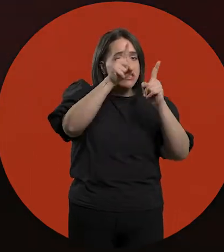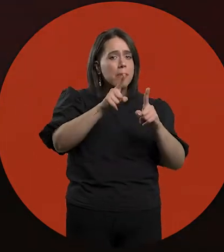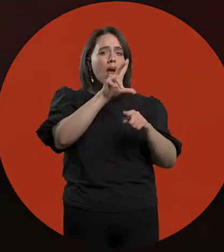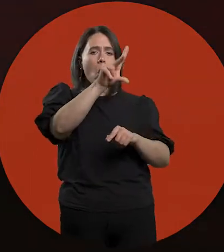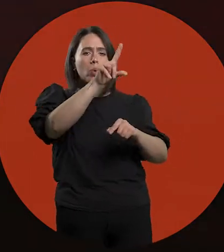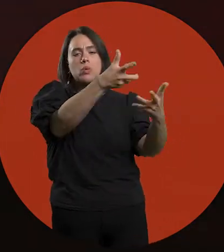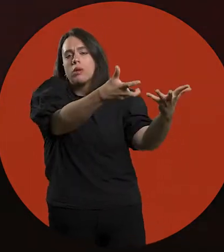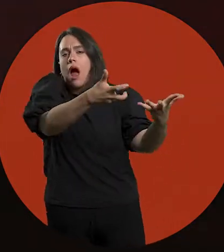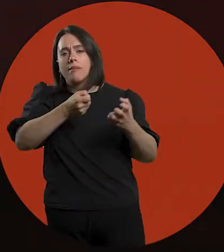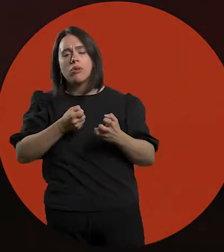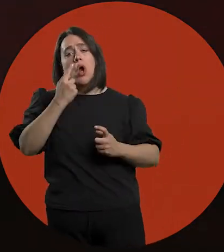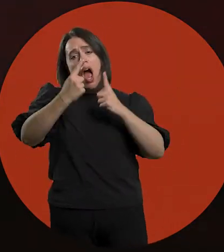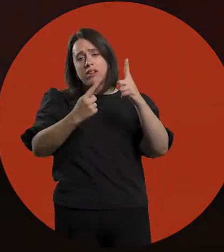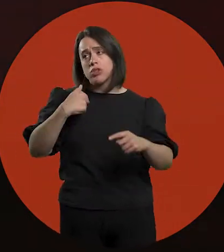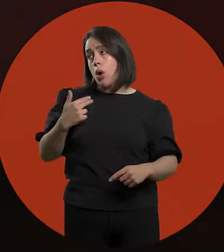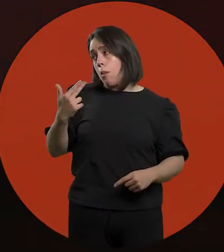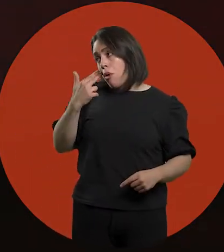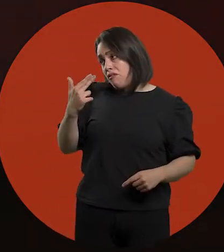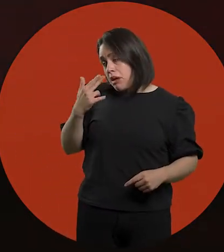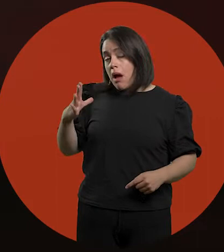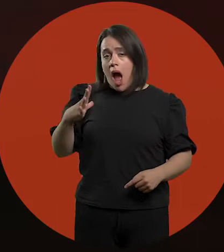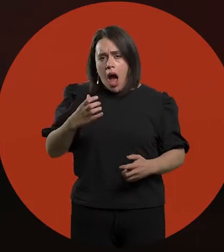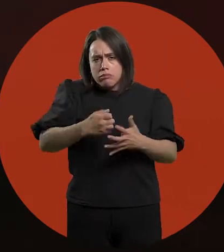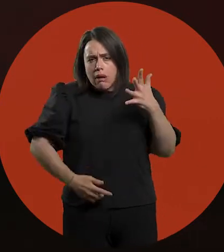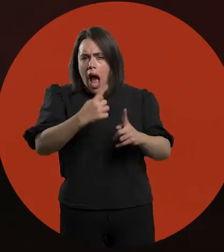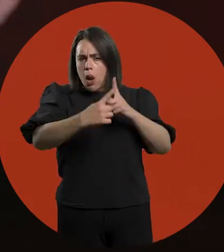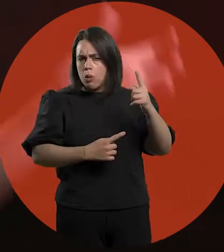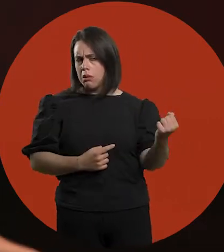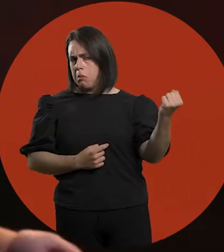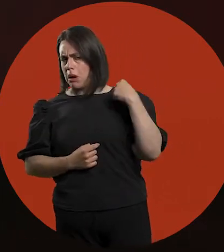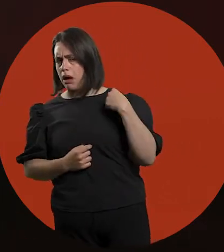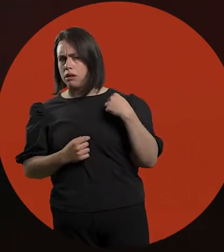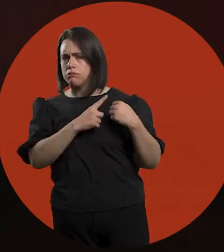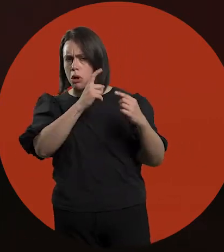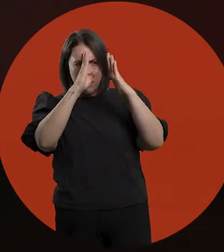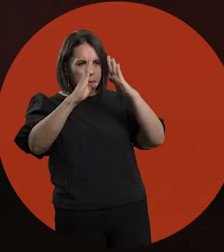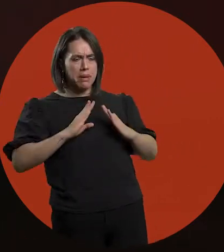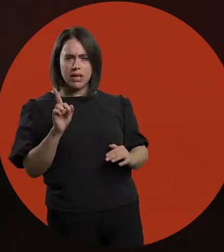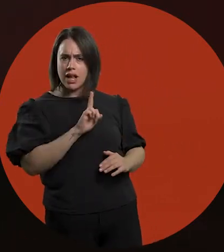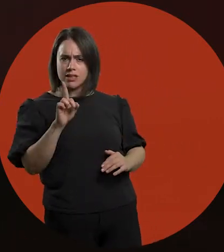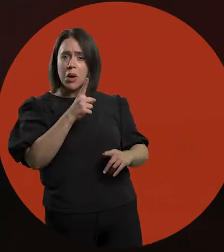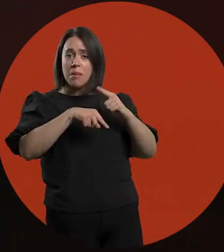A veces tenemos problemas y no le dan la importancia en los institutos como lo dan en UTU.